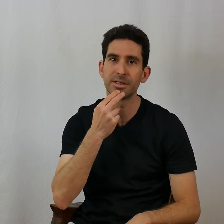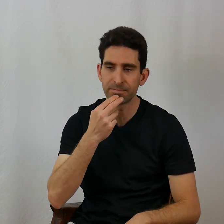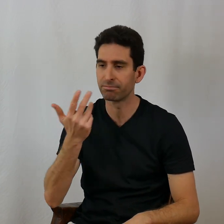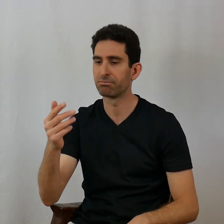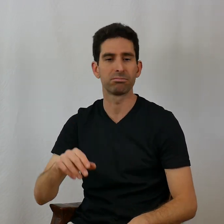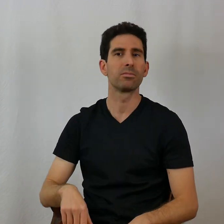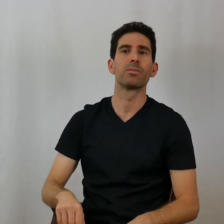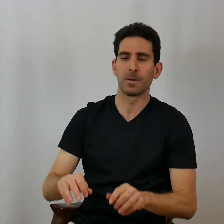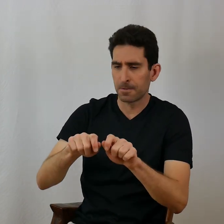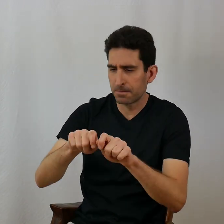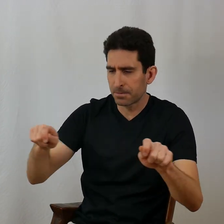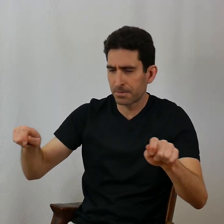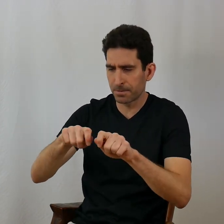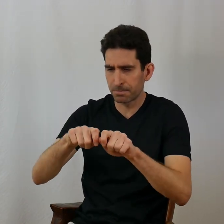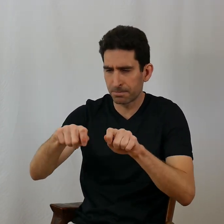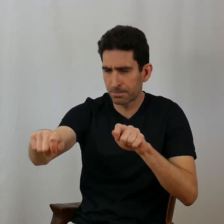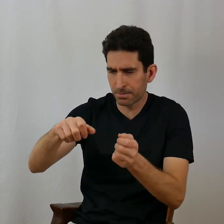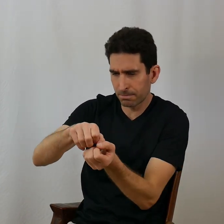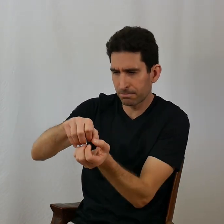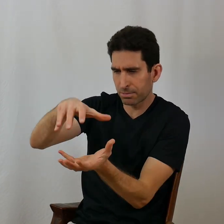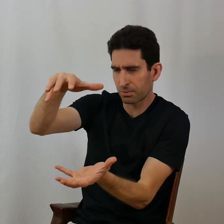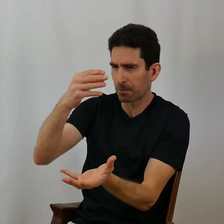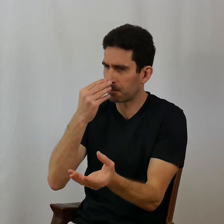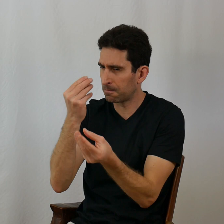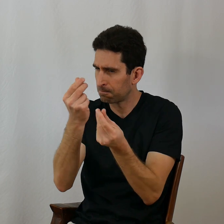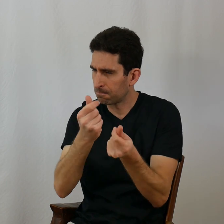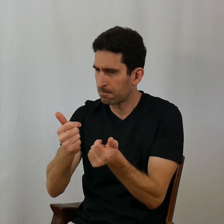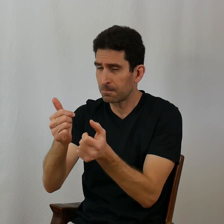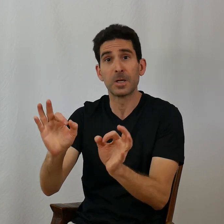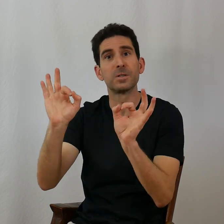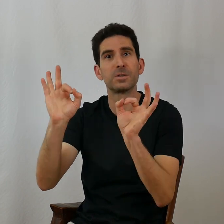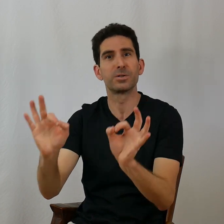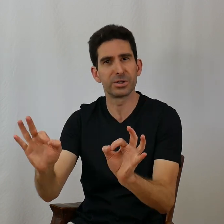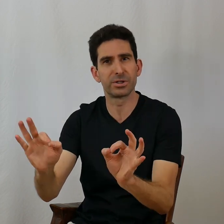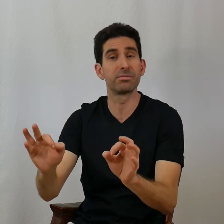est d'estimer les distances et le volume avec justesse.